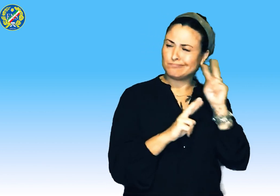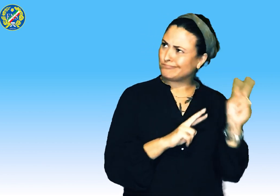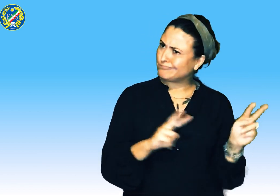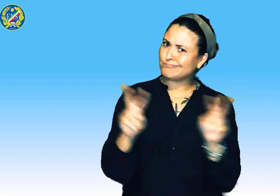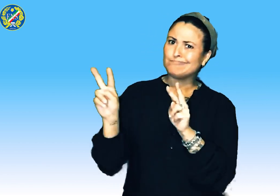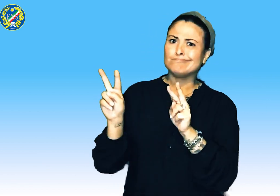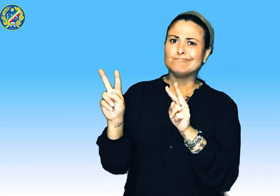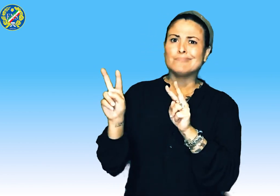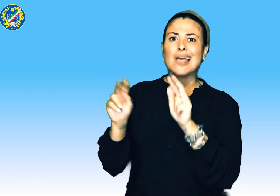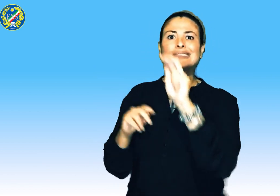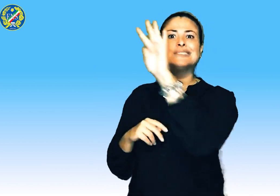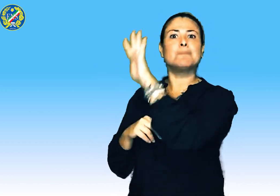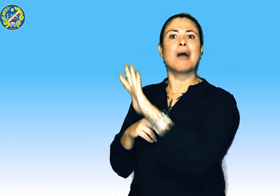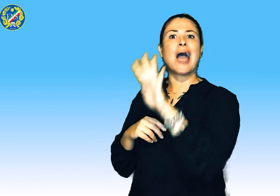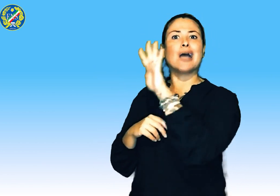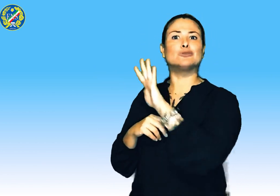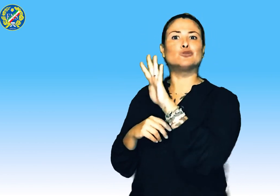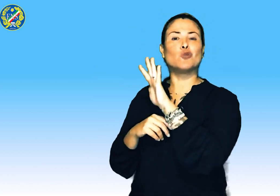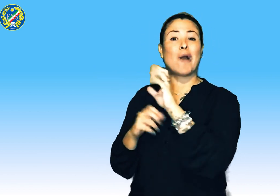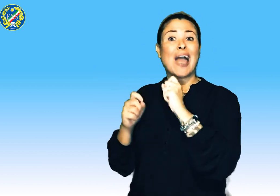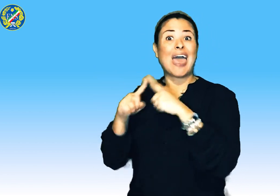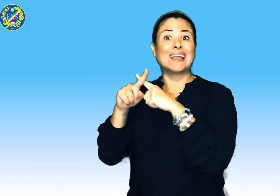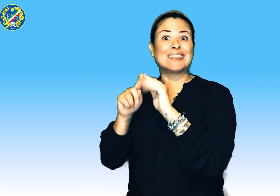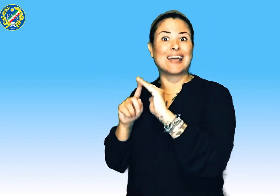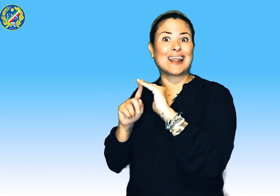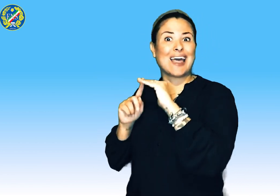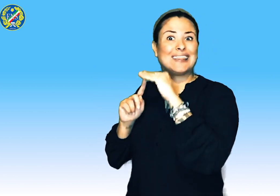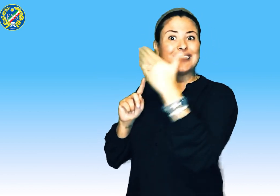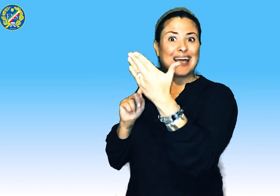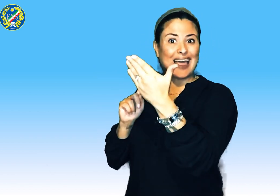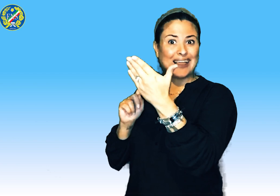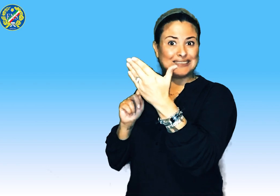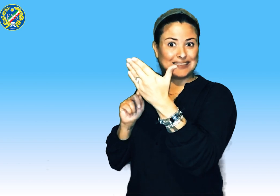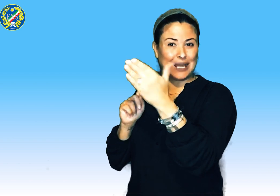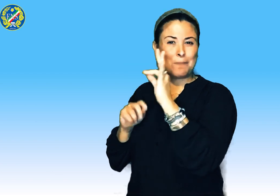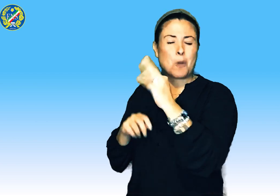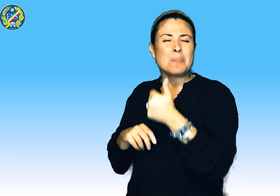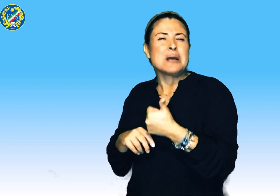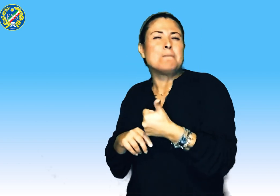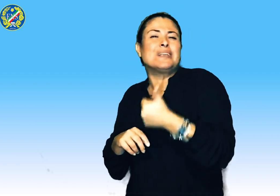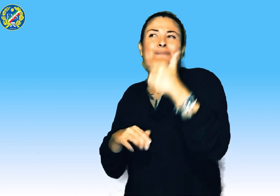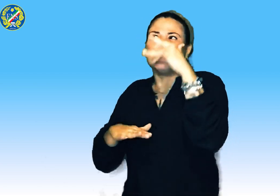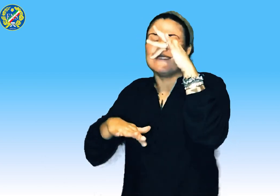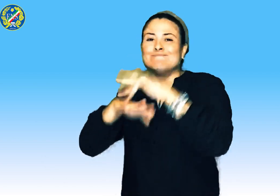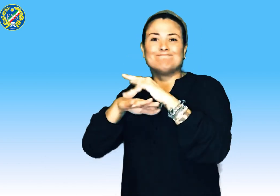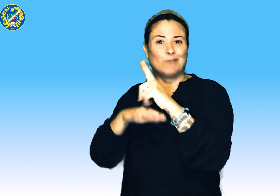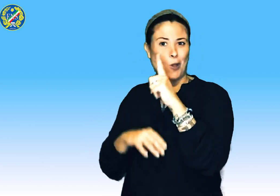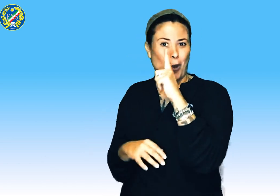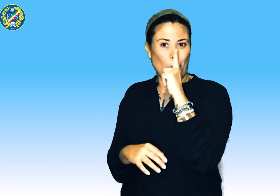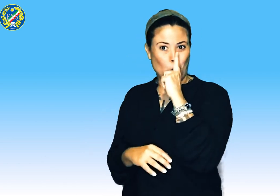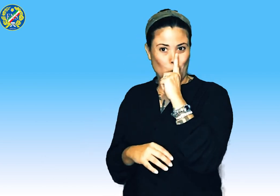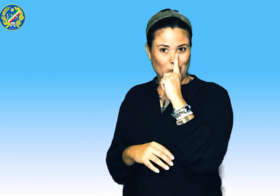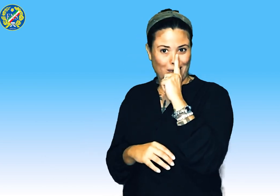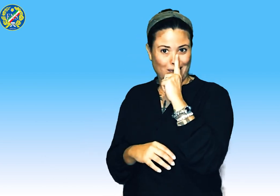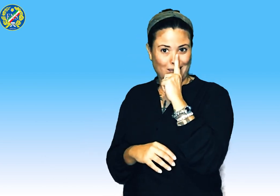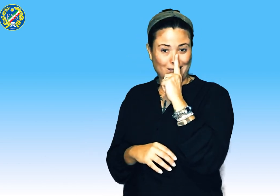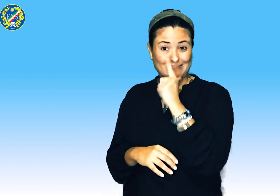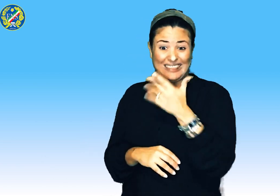la ricerca del limite ha fatto sì che prima si esplorasse il nostro pianeta